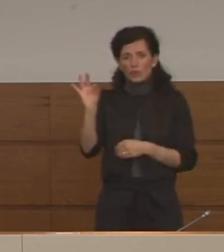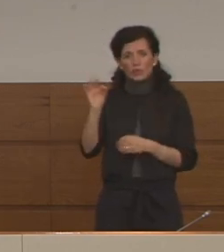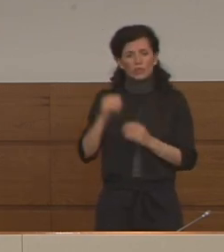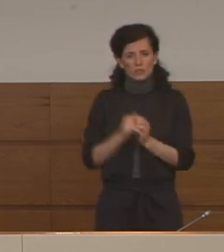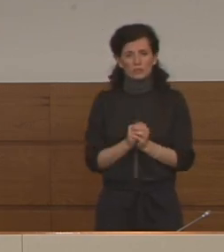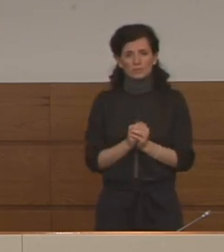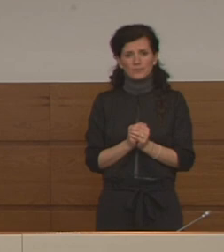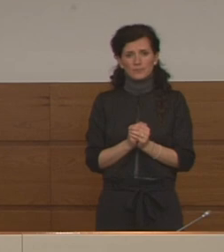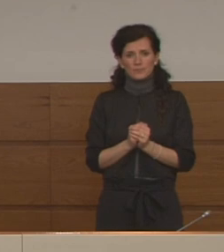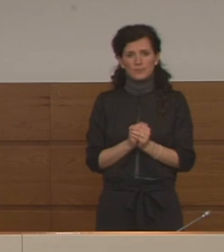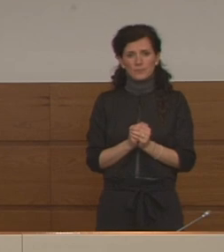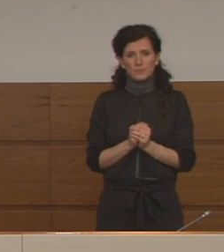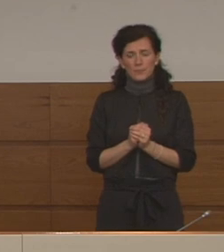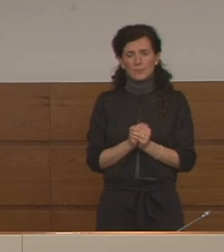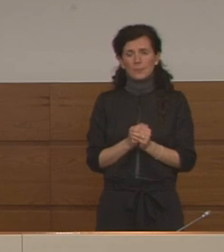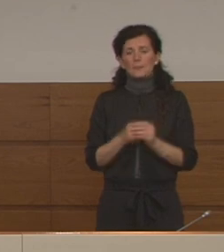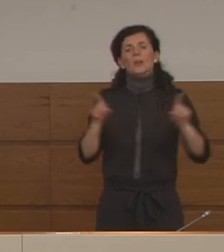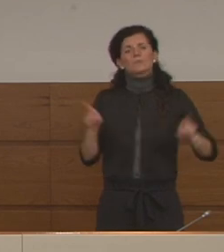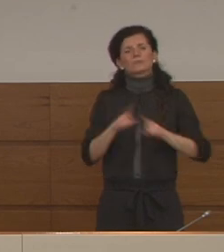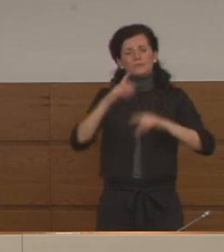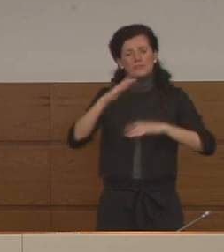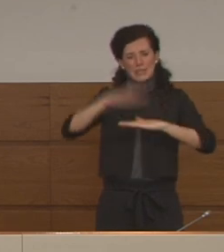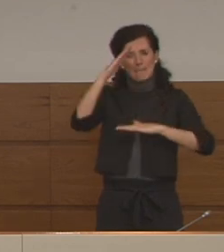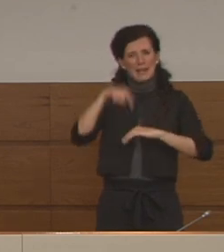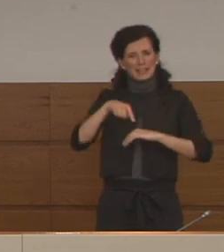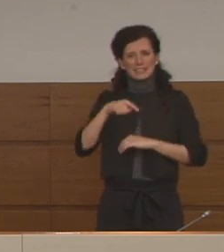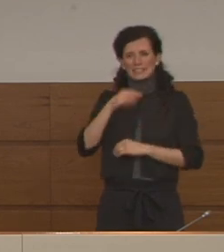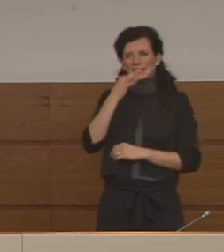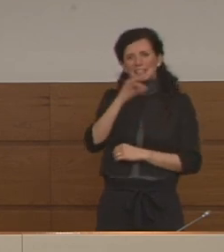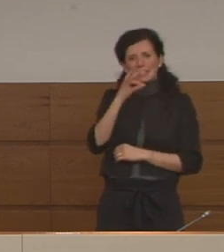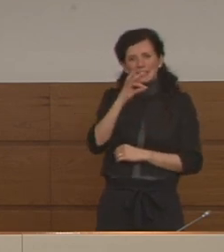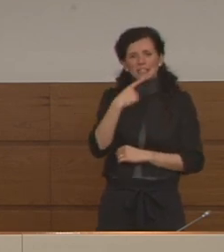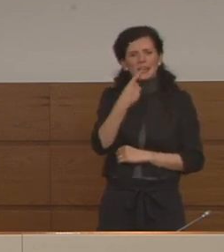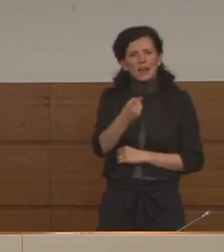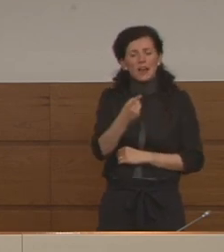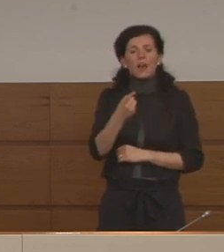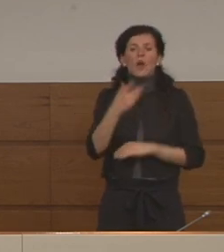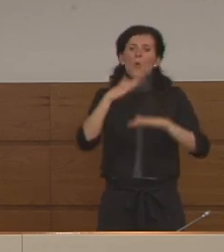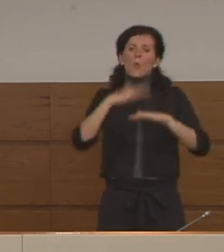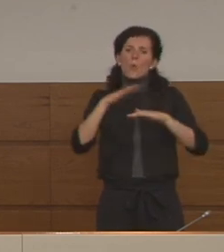con enorme generosità, usiamo le Associazioni per creare